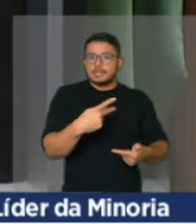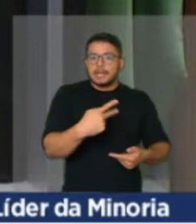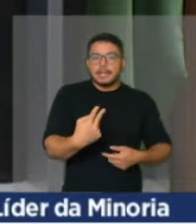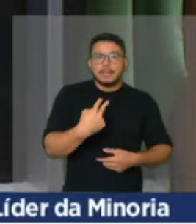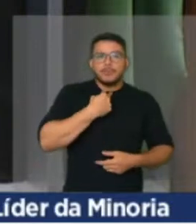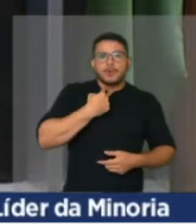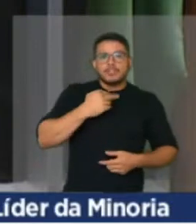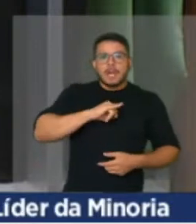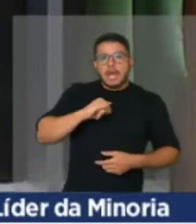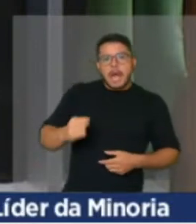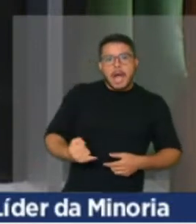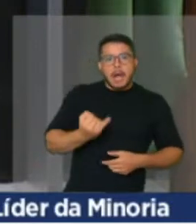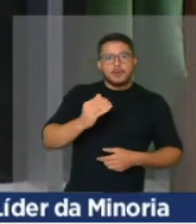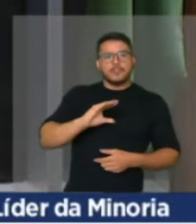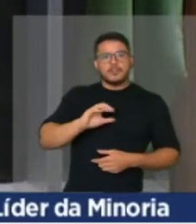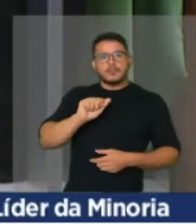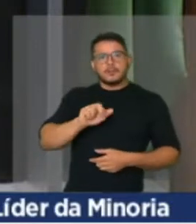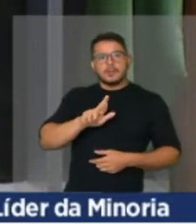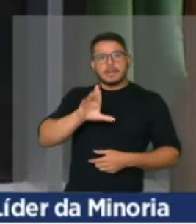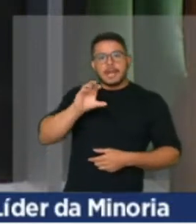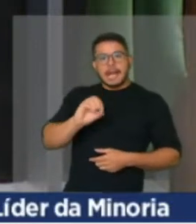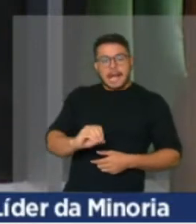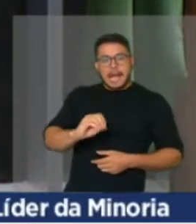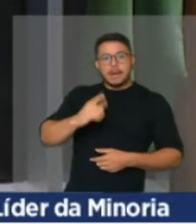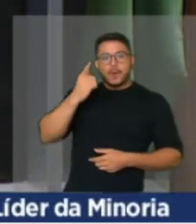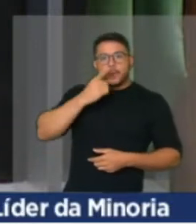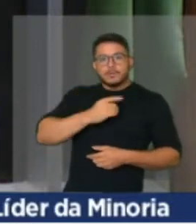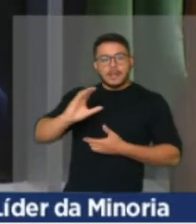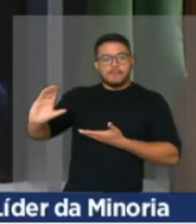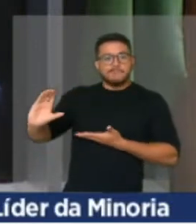ELE É O MINISTRO DA ECONOMIA, ENTÃO, SE ELE